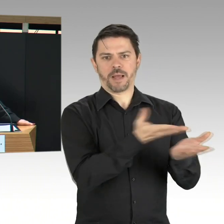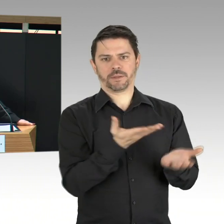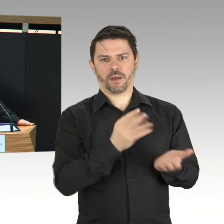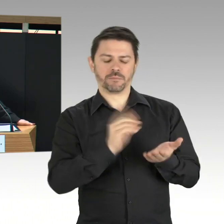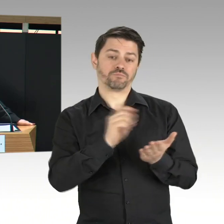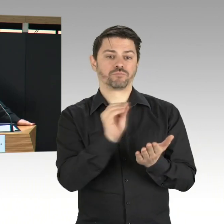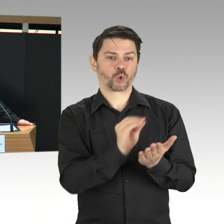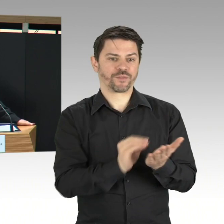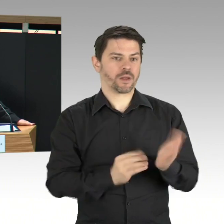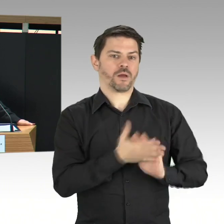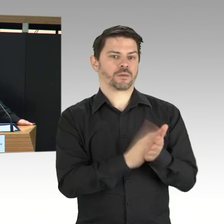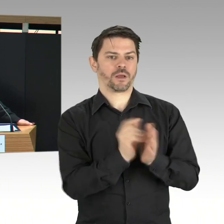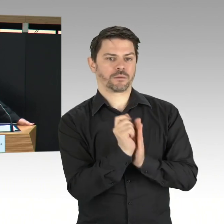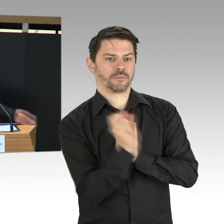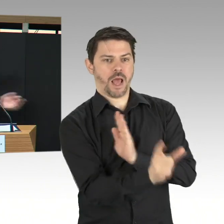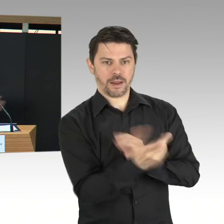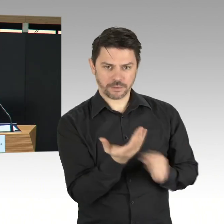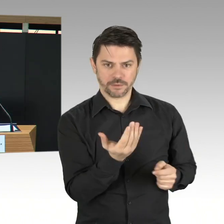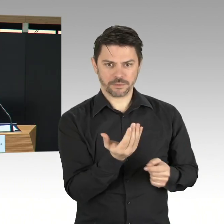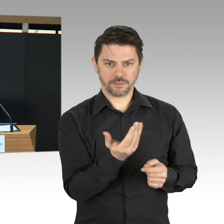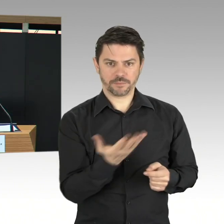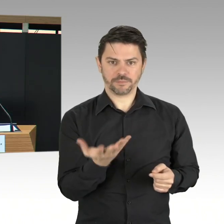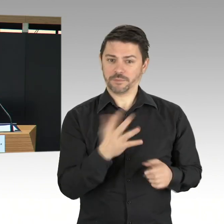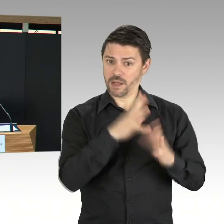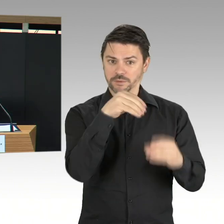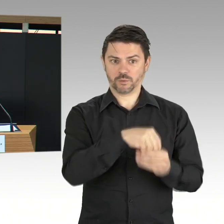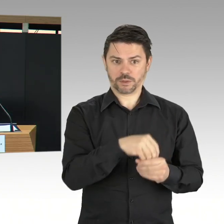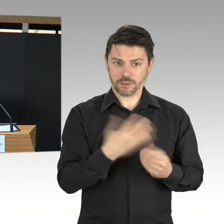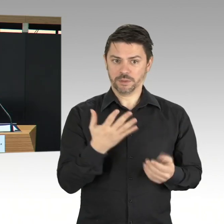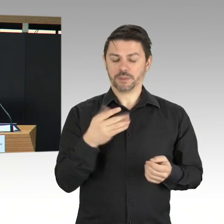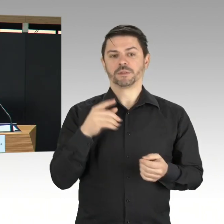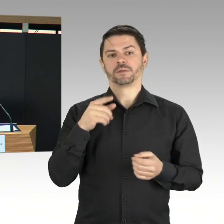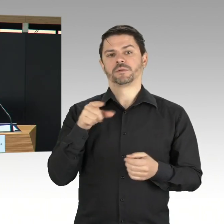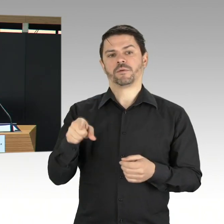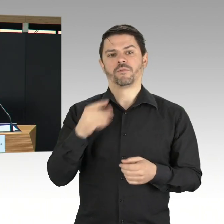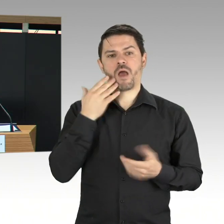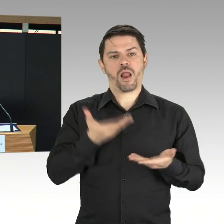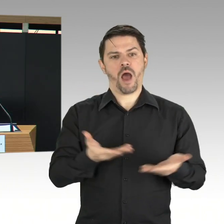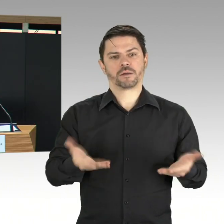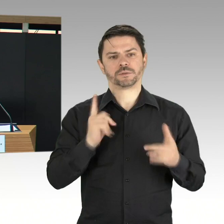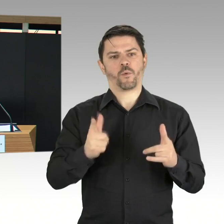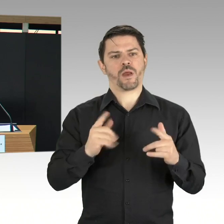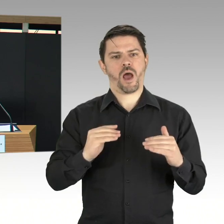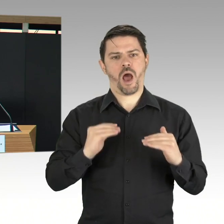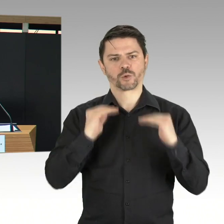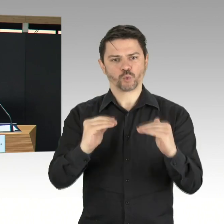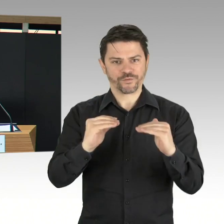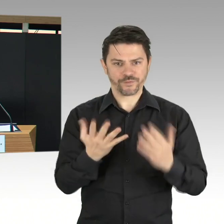Wenn Sie trotzdem unsicher sind, dann gehen Sie zu Ihrem Bezirksamt und lassen dort entsprechend